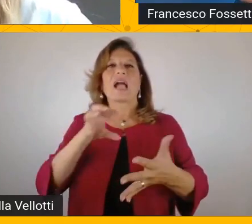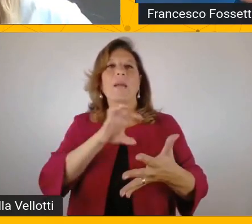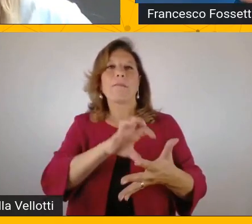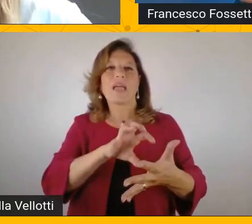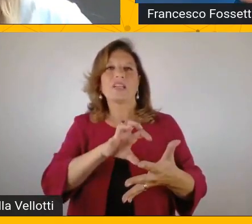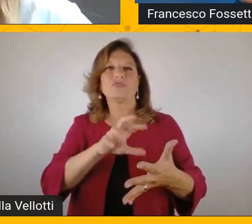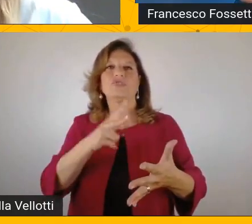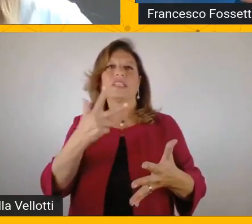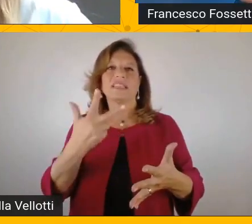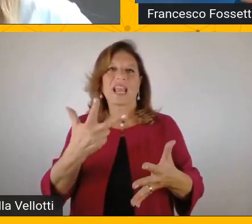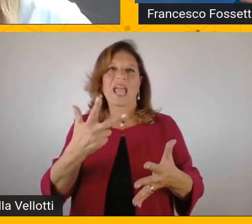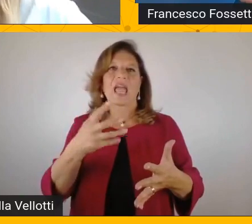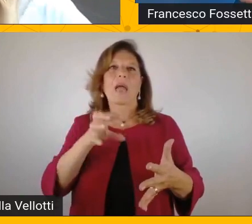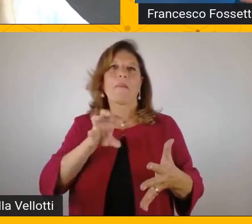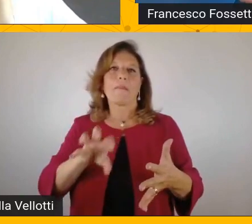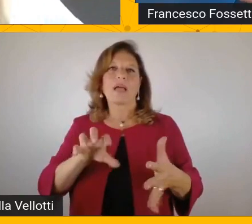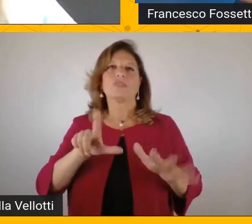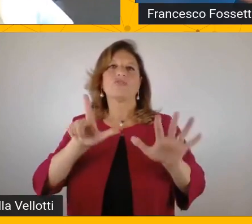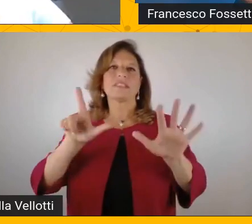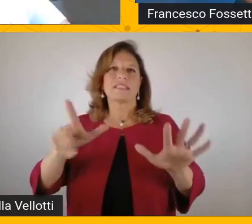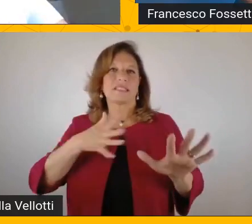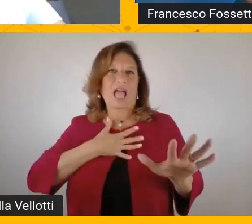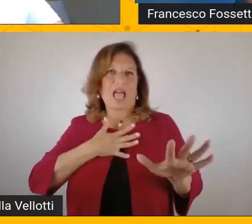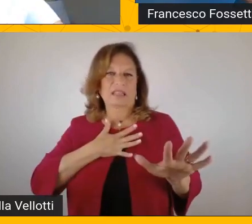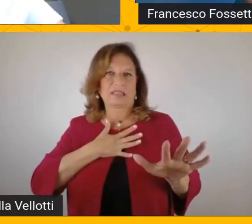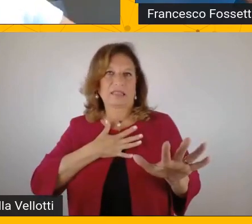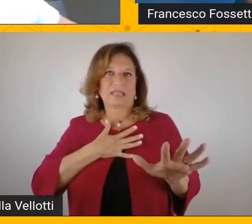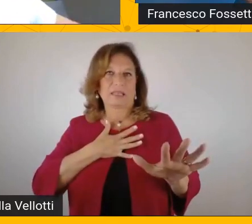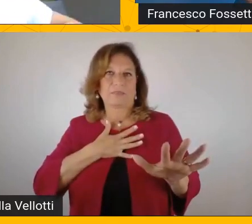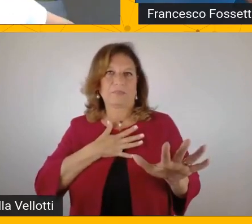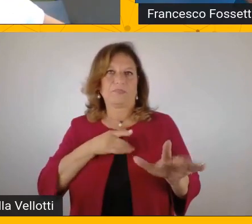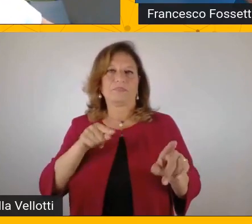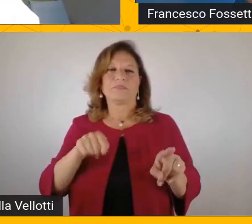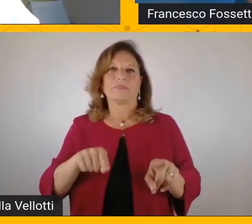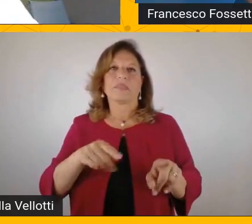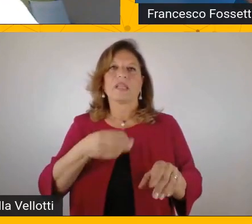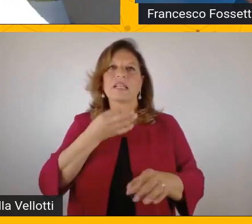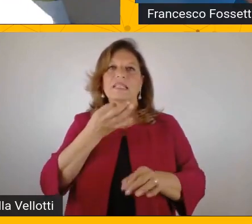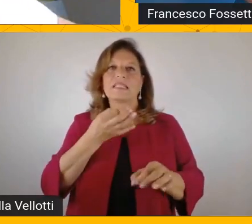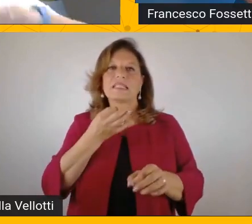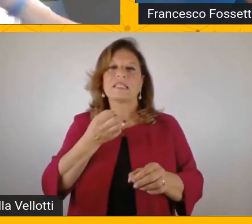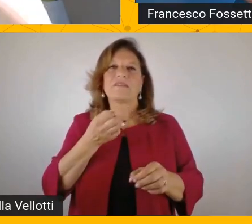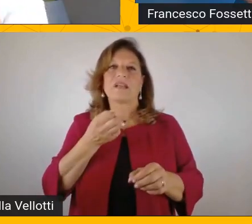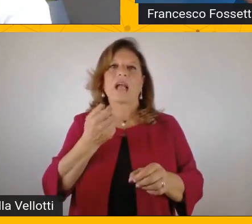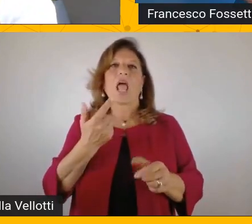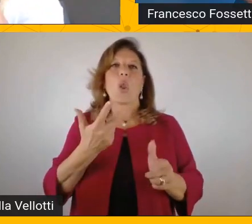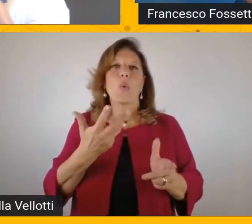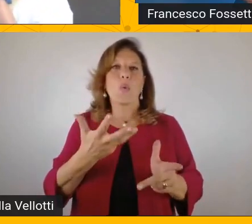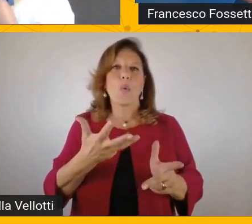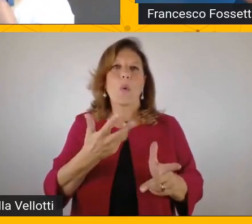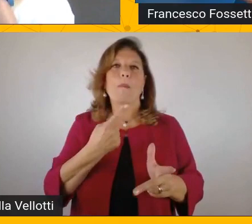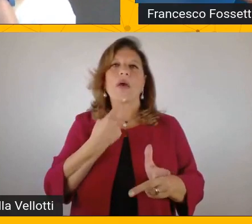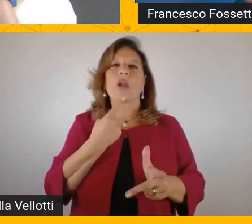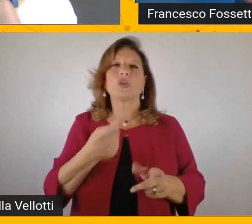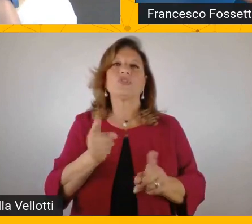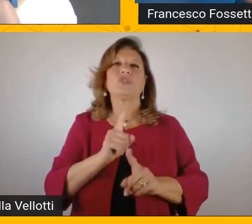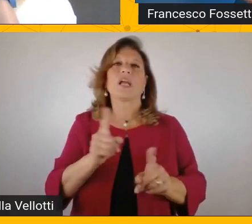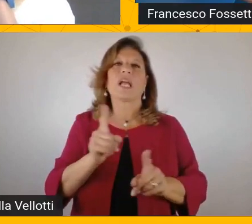Pegi tre quindi ehm il